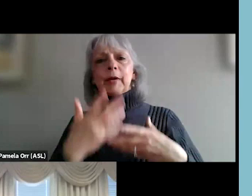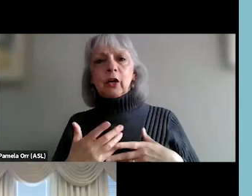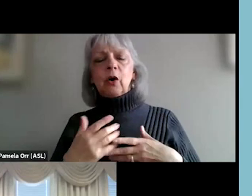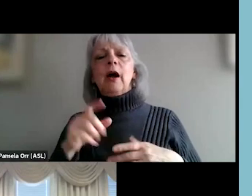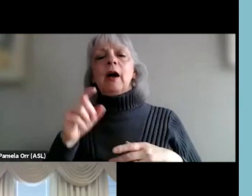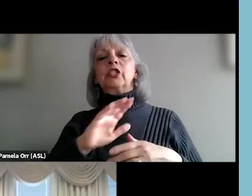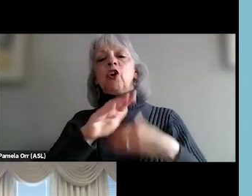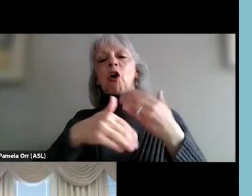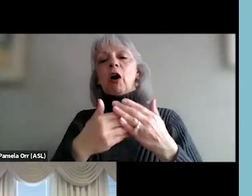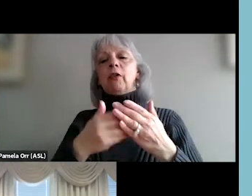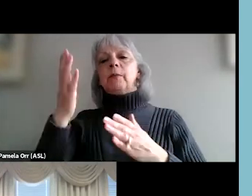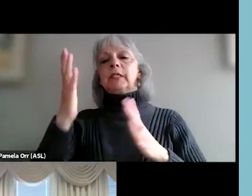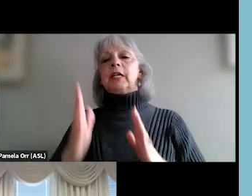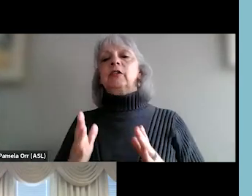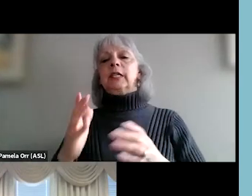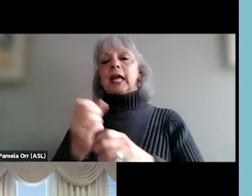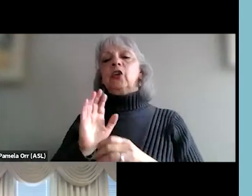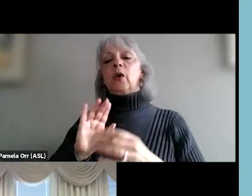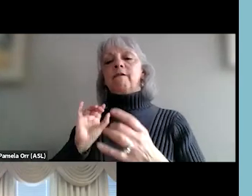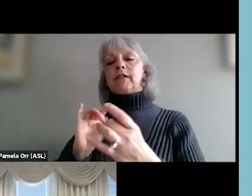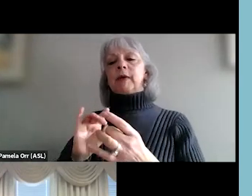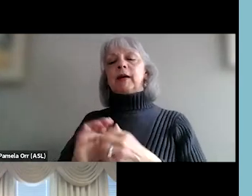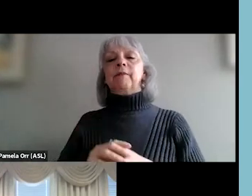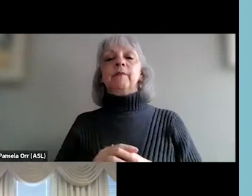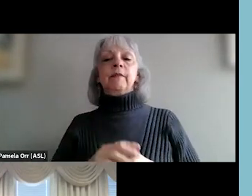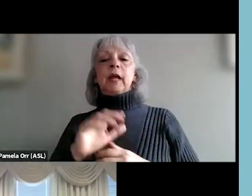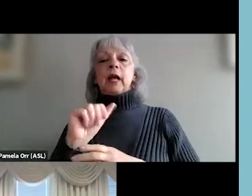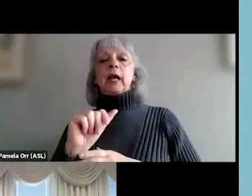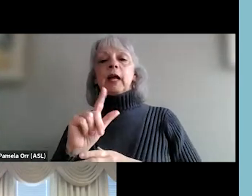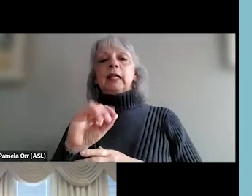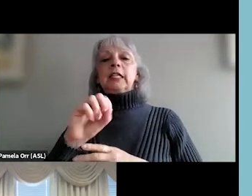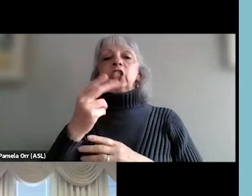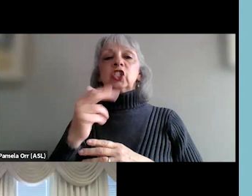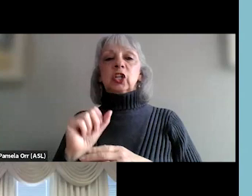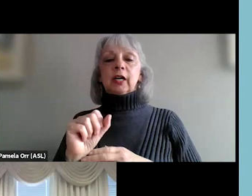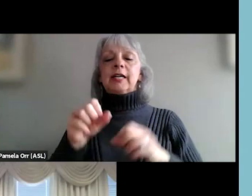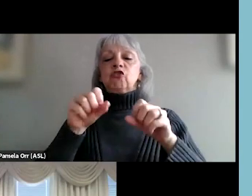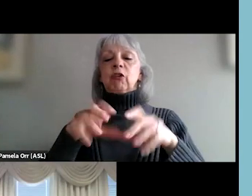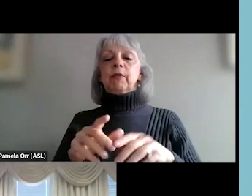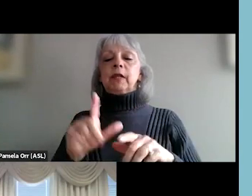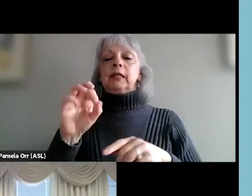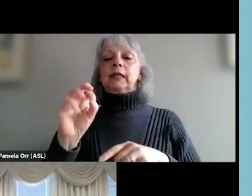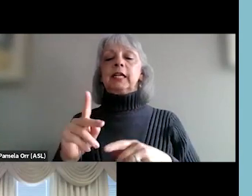de que todos los oradores reciban sus comentarios. Alicia puso el enlace para las diapositivas de hoy. El seminario será grabado